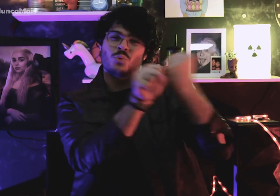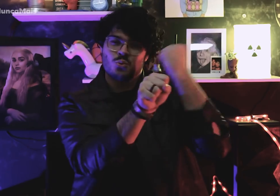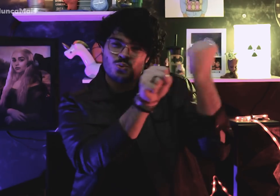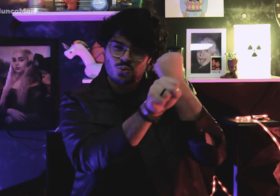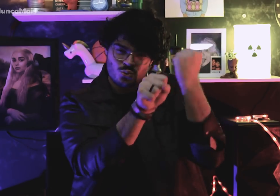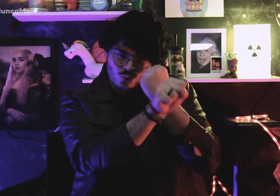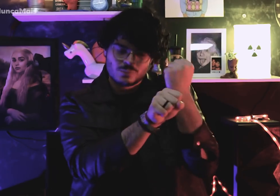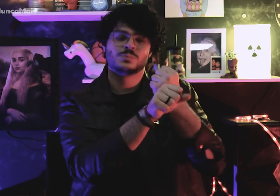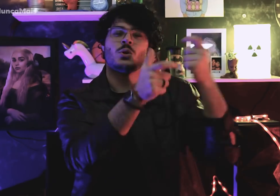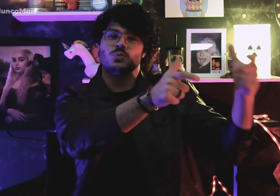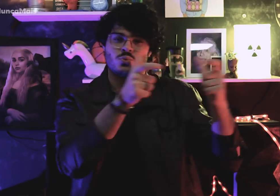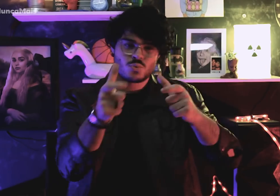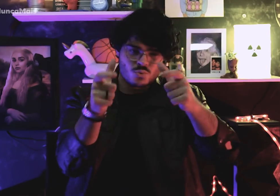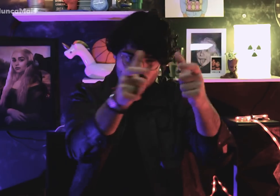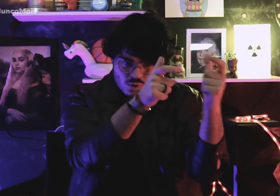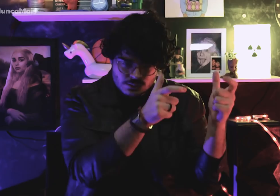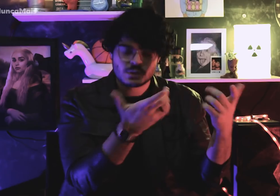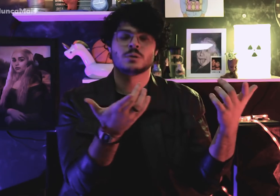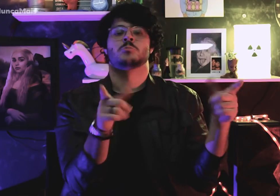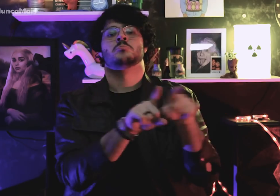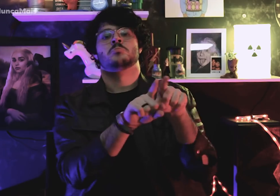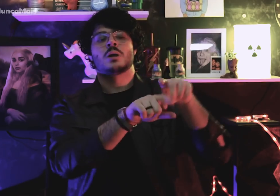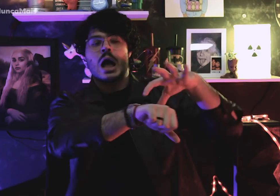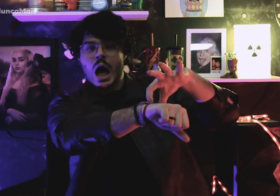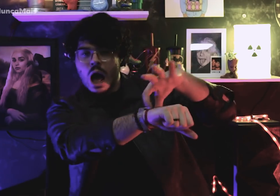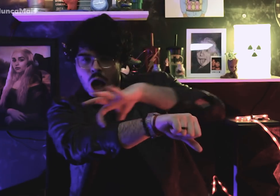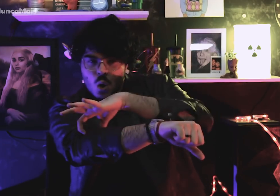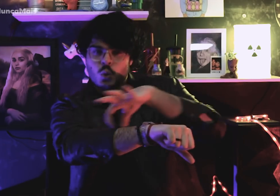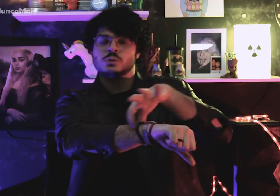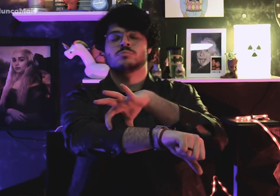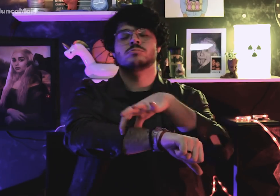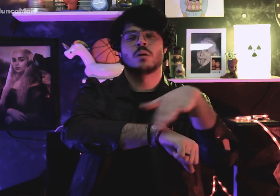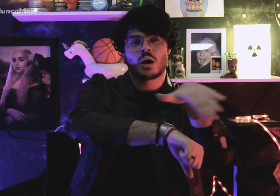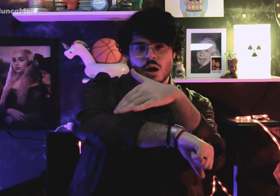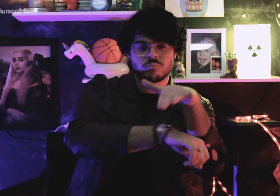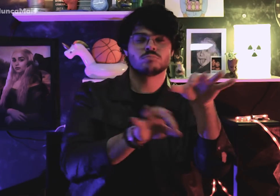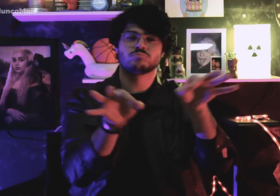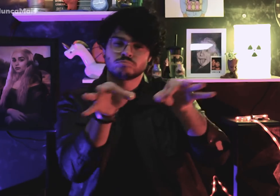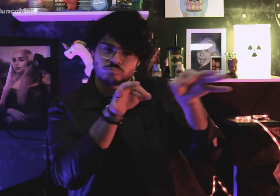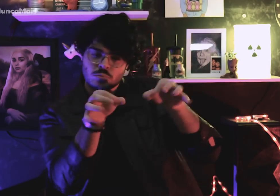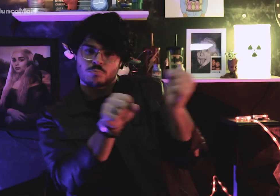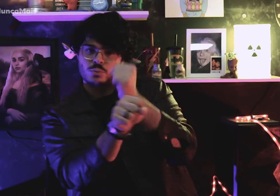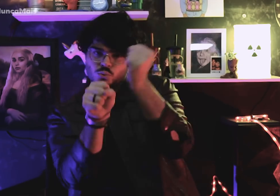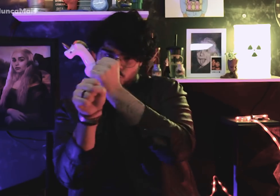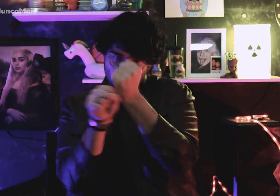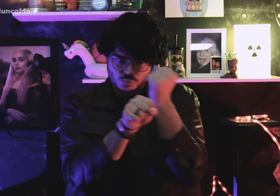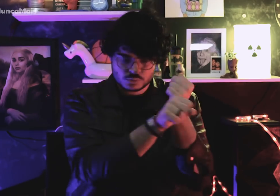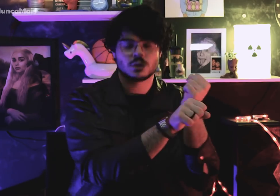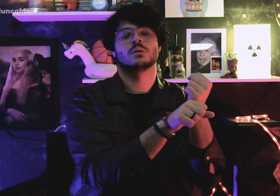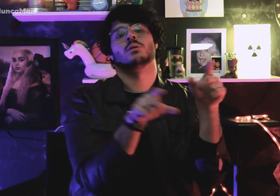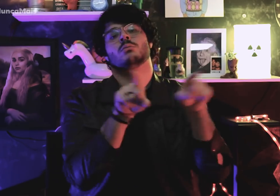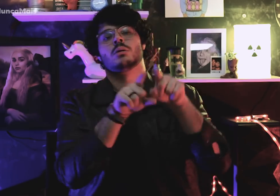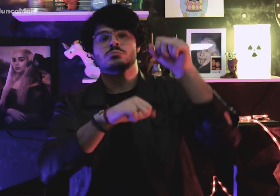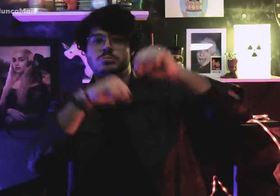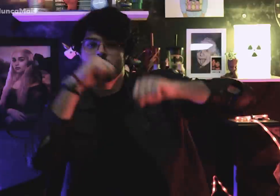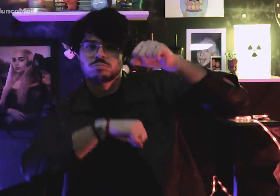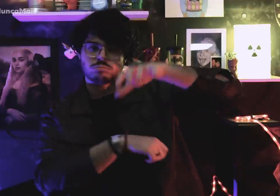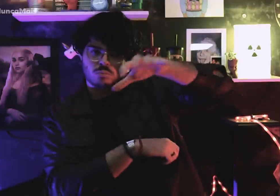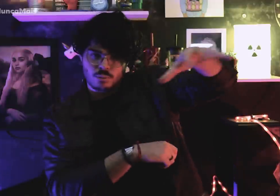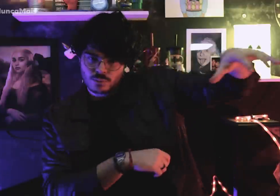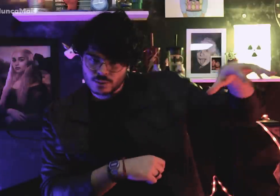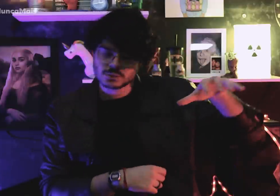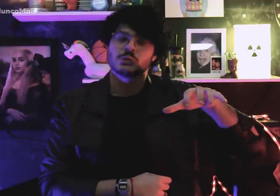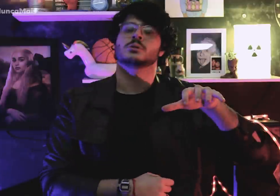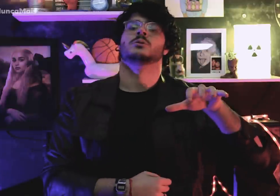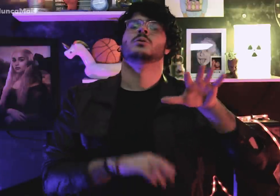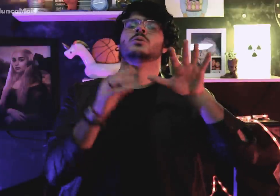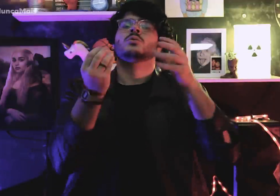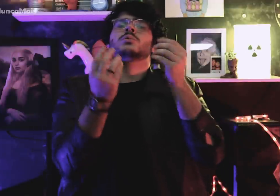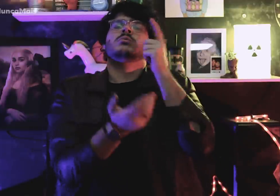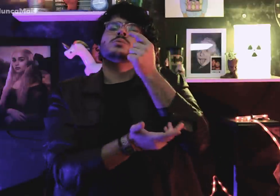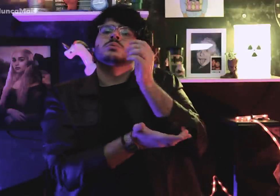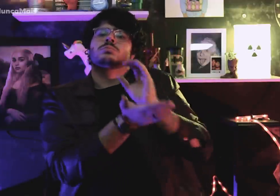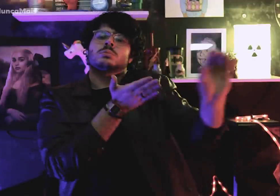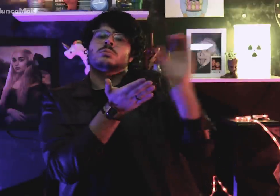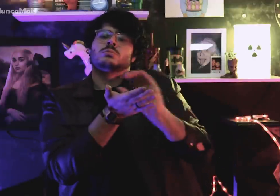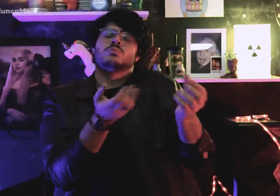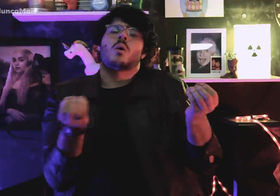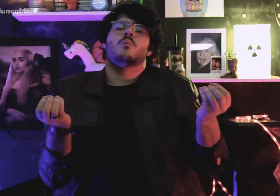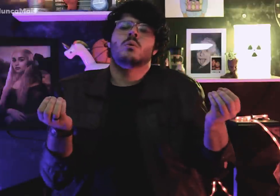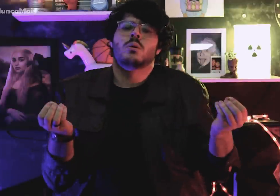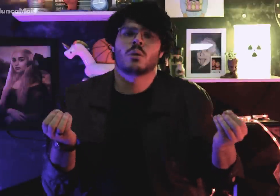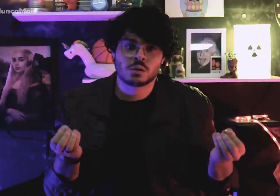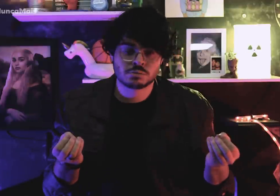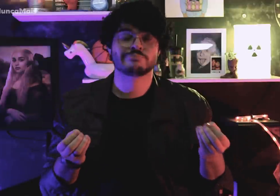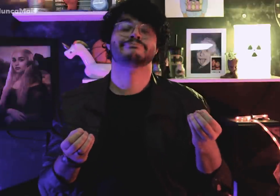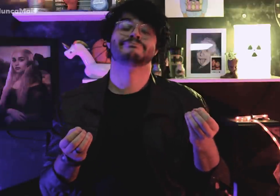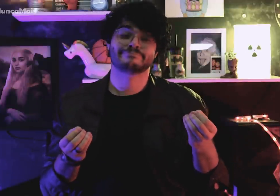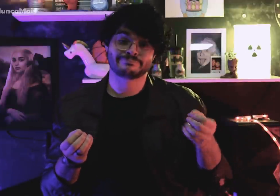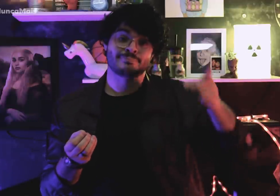Nas indústrias, obras de infraestruturas,